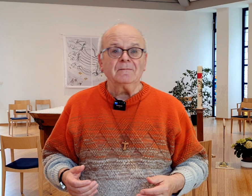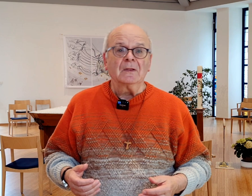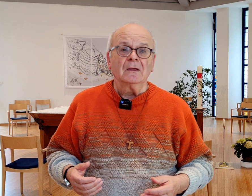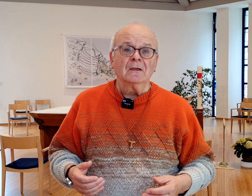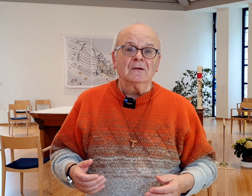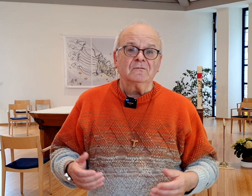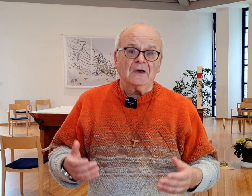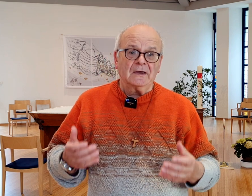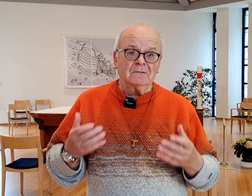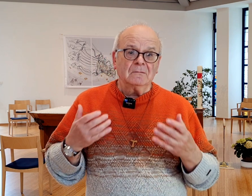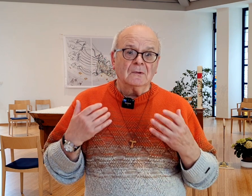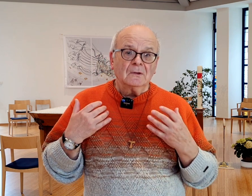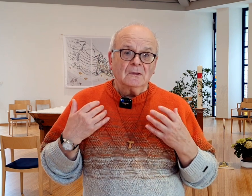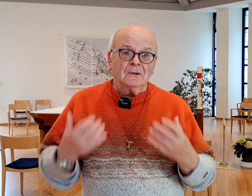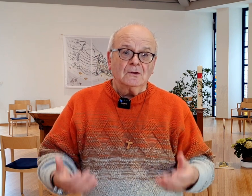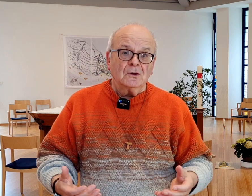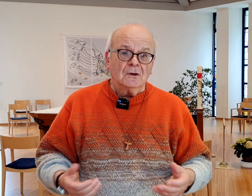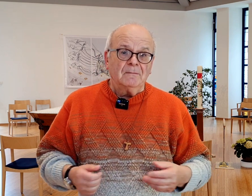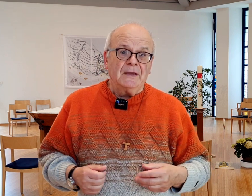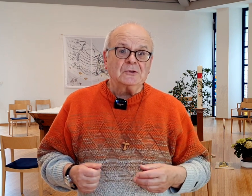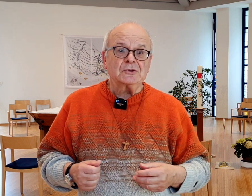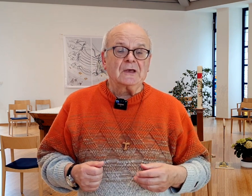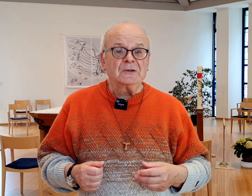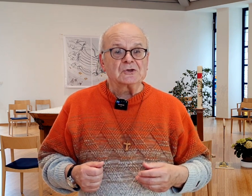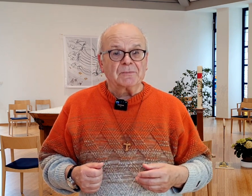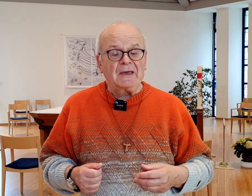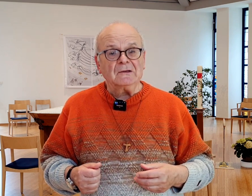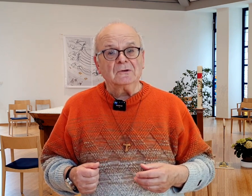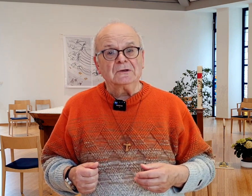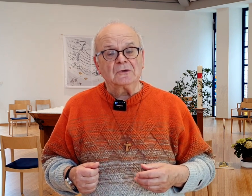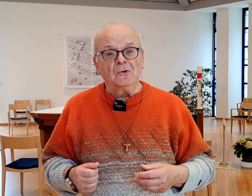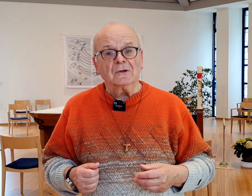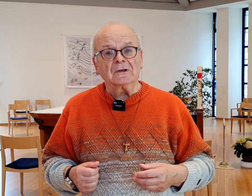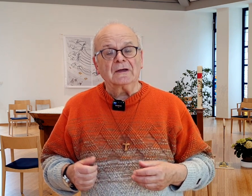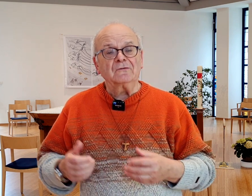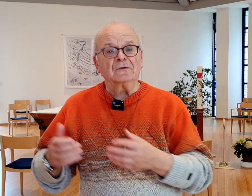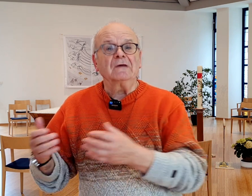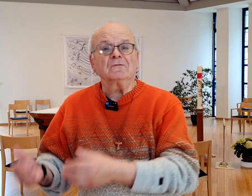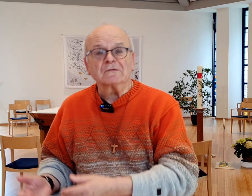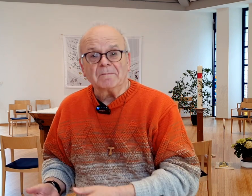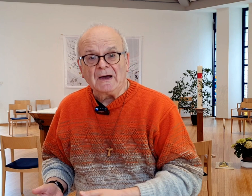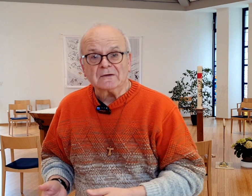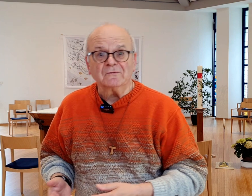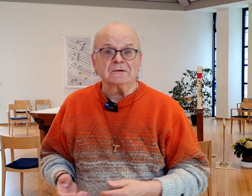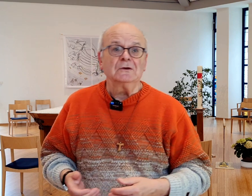wie ein Mensch der nicht sprechen und nicht hören kann zu Jesus gebracht wird,